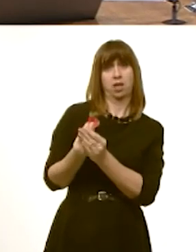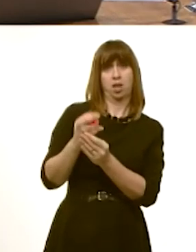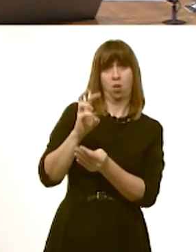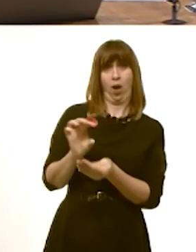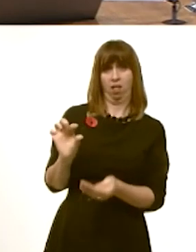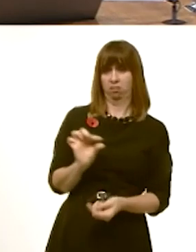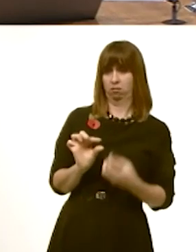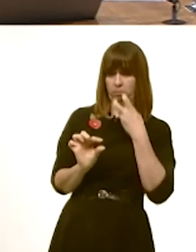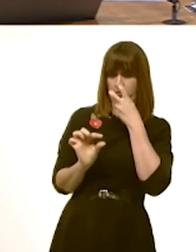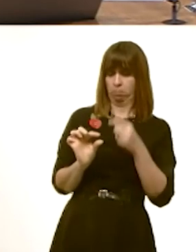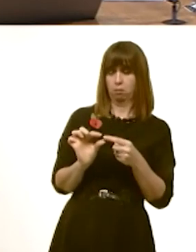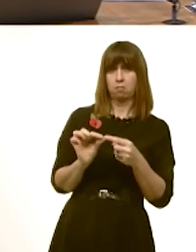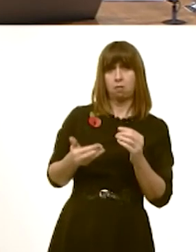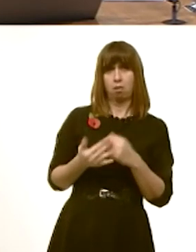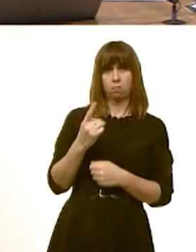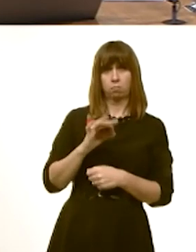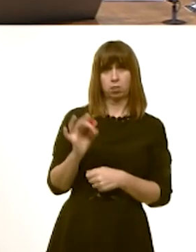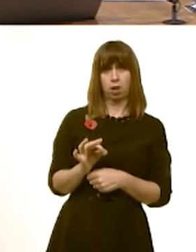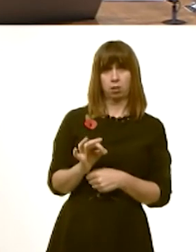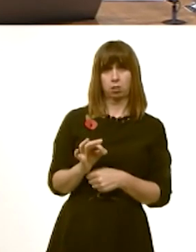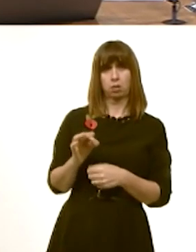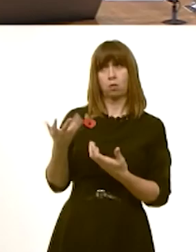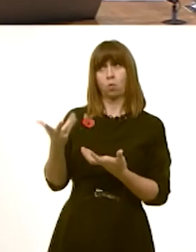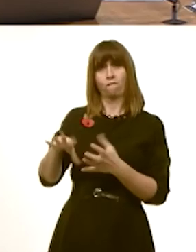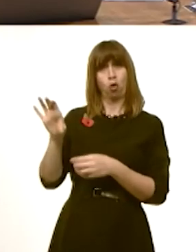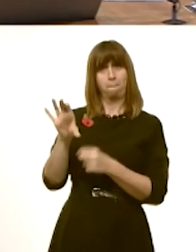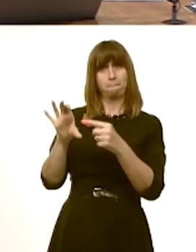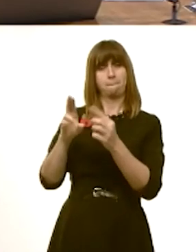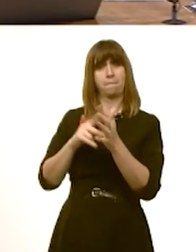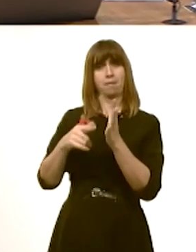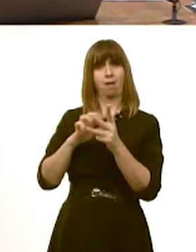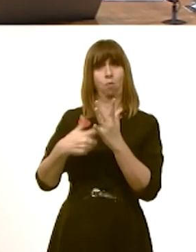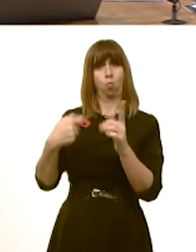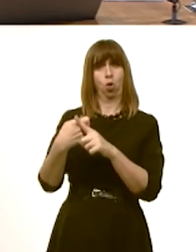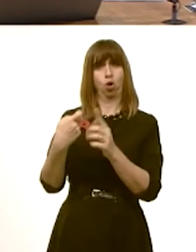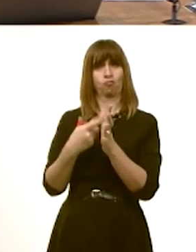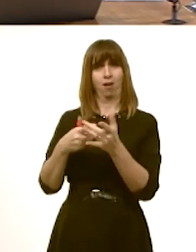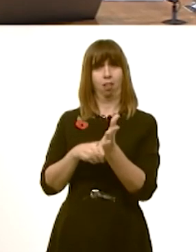Nid oes dim gwellhad o gwbl wedi bod ynglyn ‚ rheilffyrdd y gogleddónid dim ond y brif